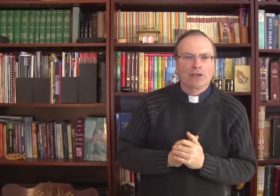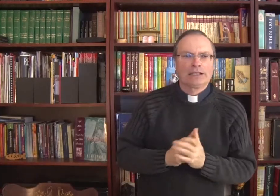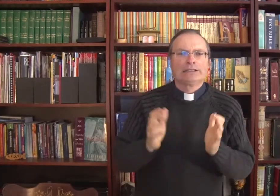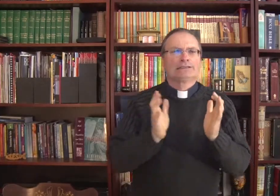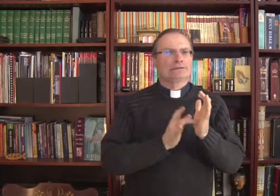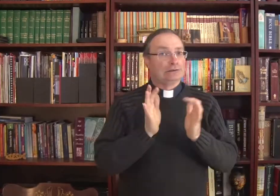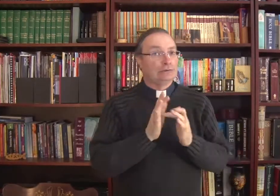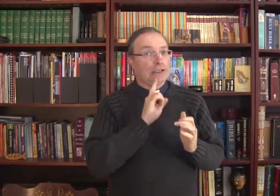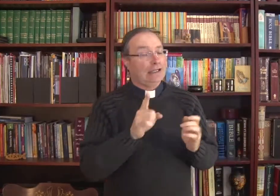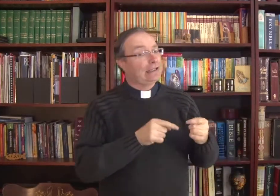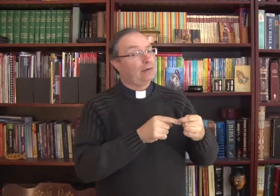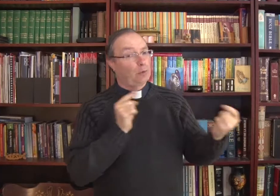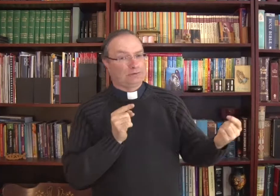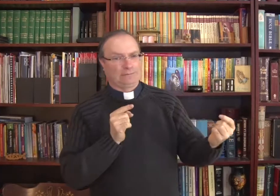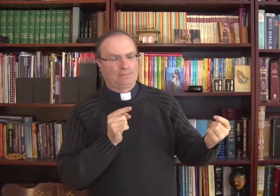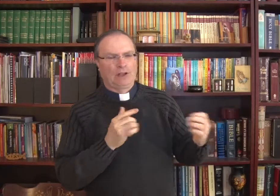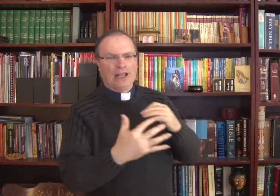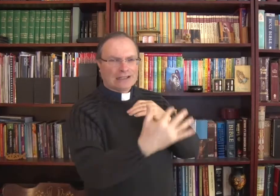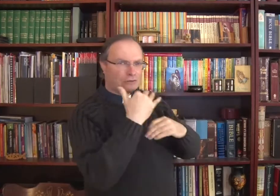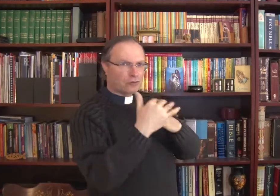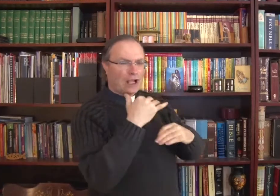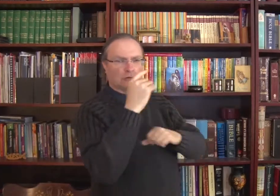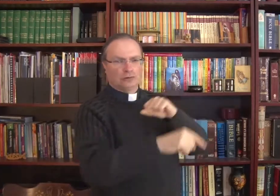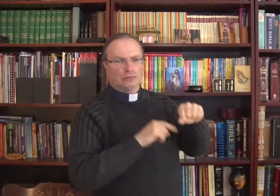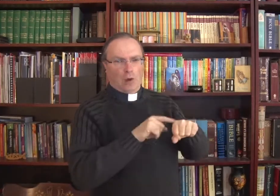Jésus est à l’opposé de l’influence du monde